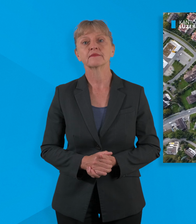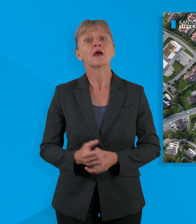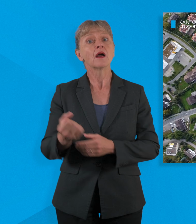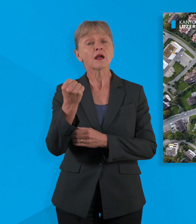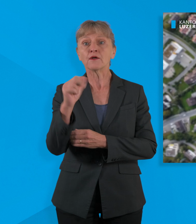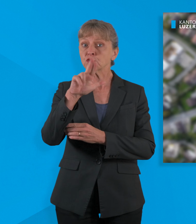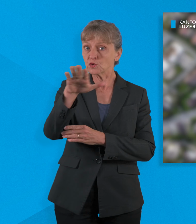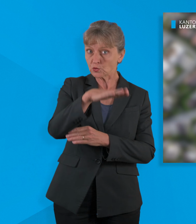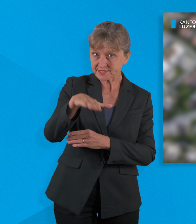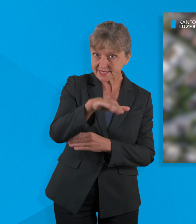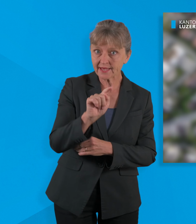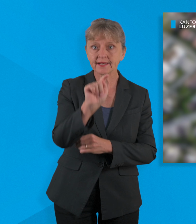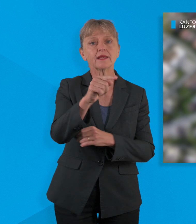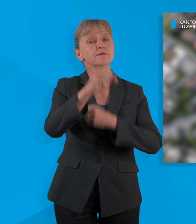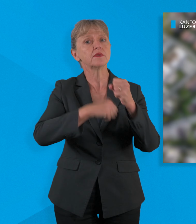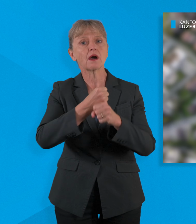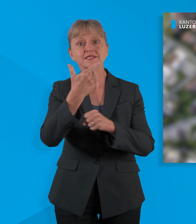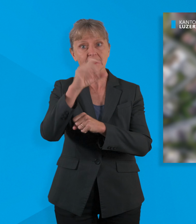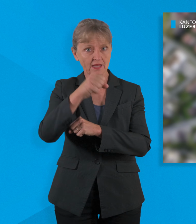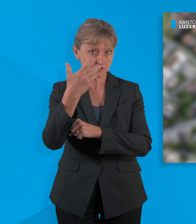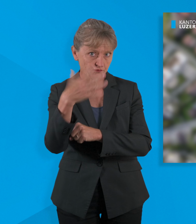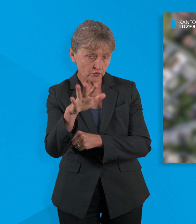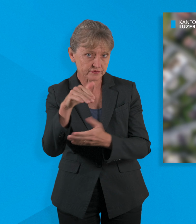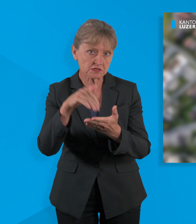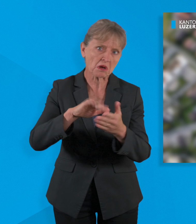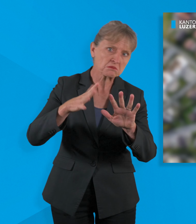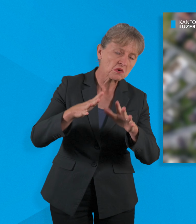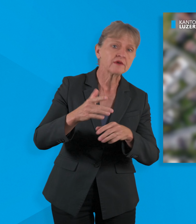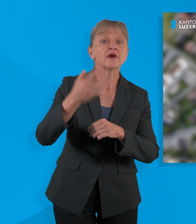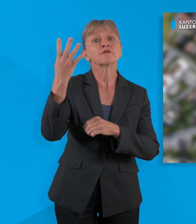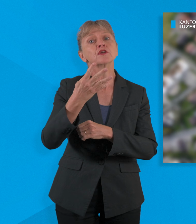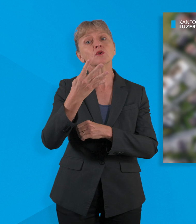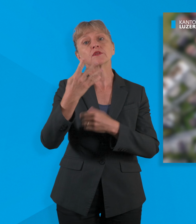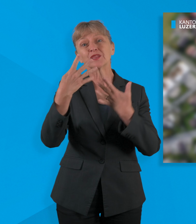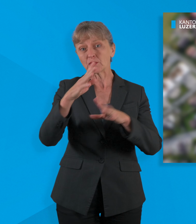Im Kanton Luzern werden im Jahr 2050 rund 490’000 Menschen leben.